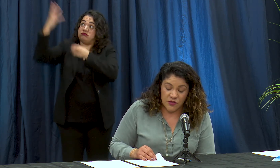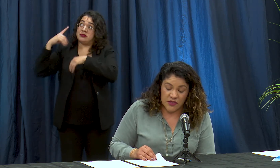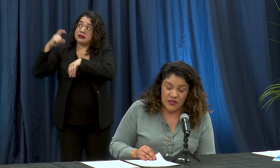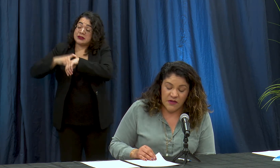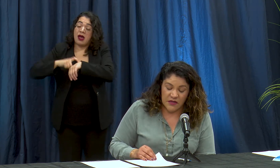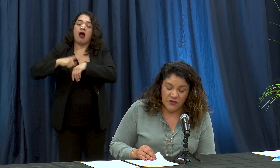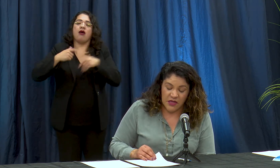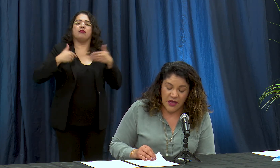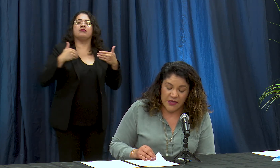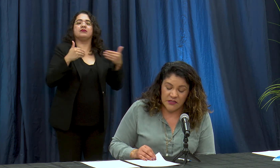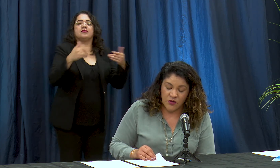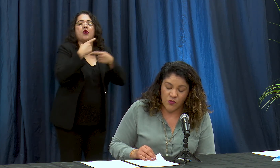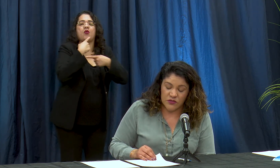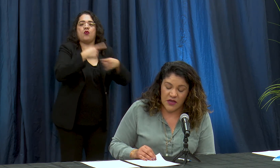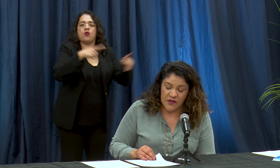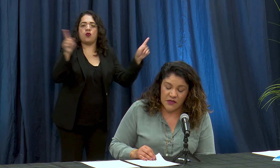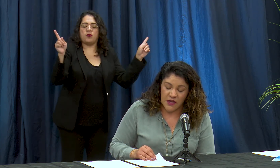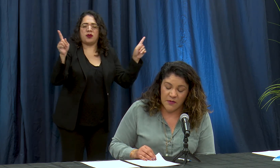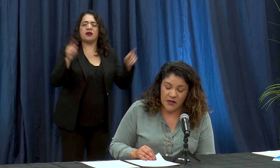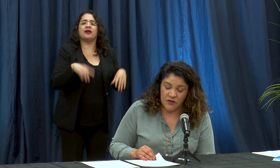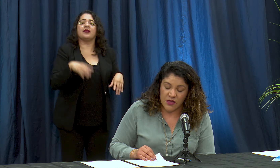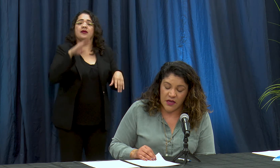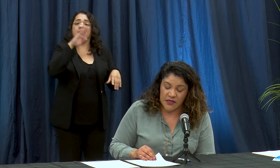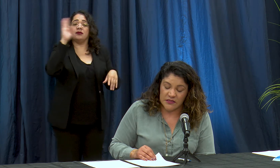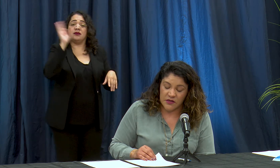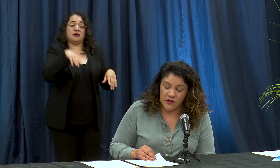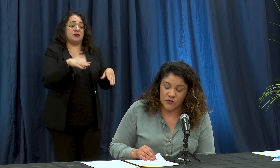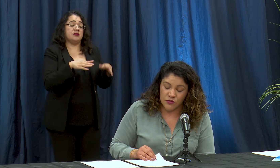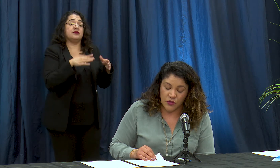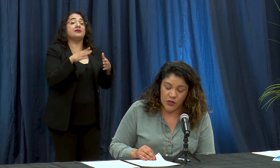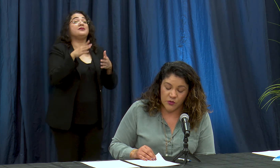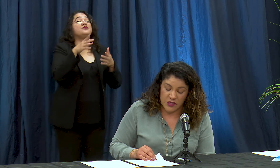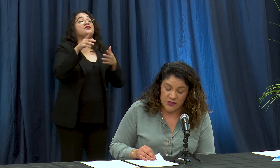Sione's Delbar ido de que es como saben que el marido de calle Rio Nando Lunas